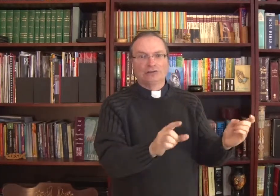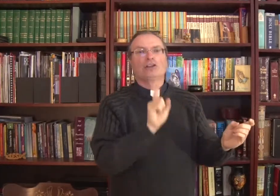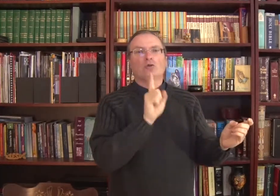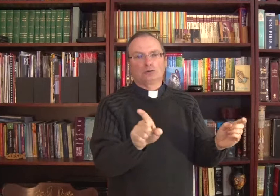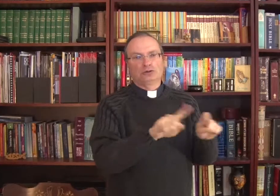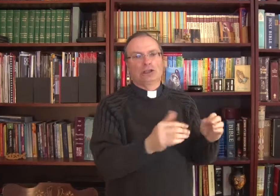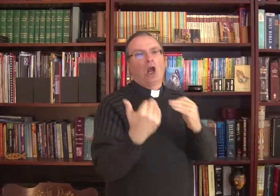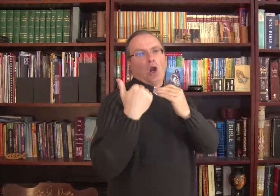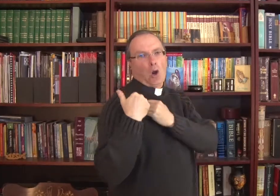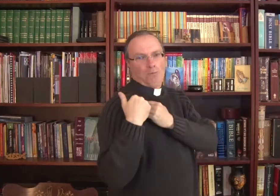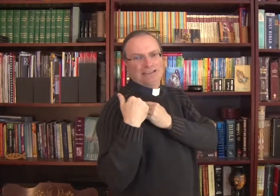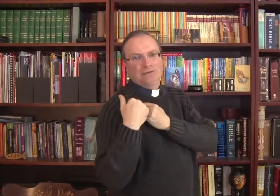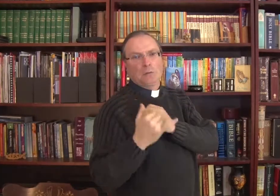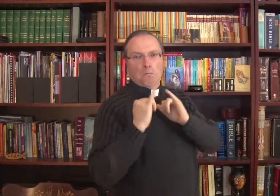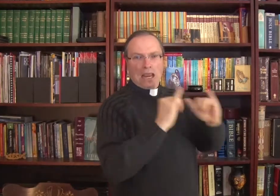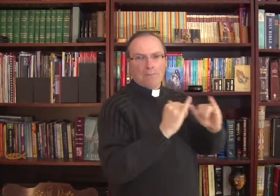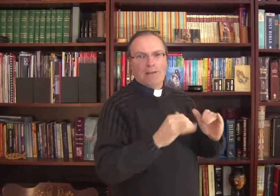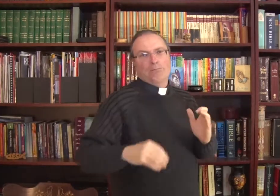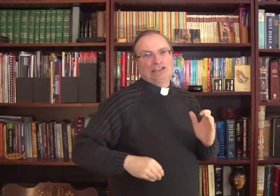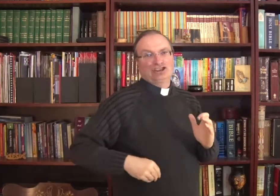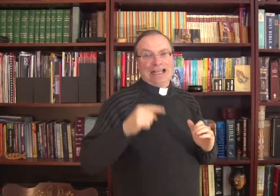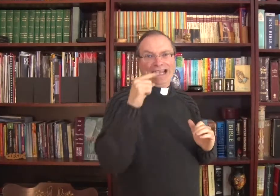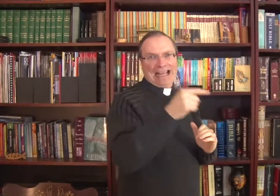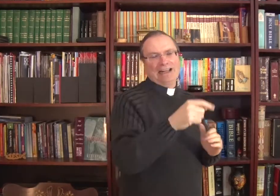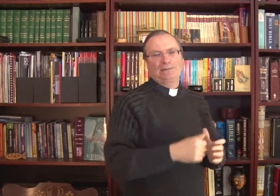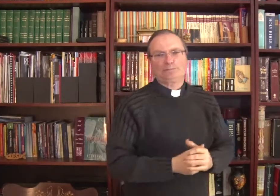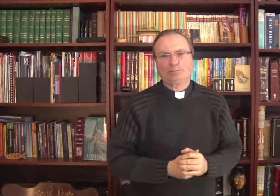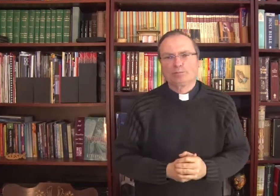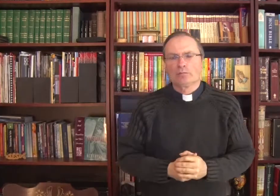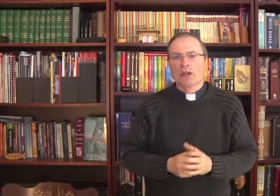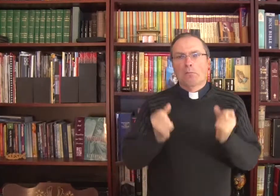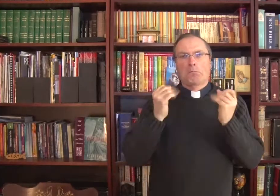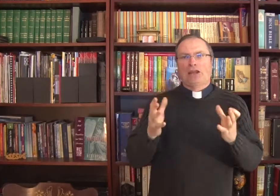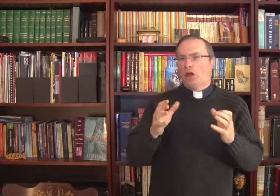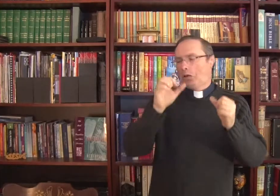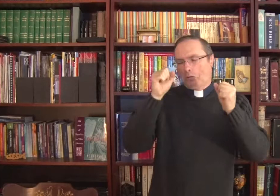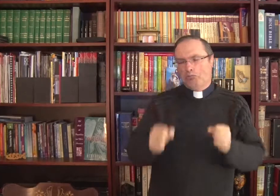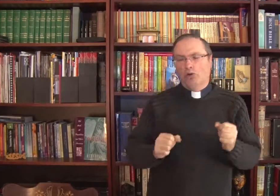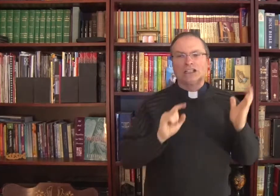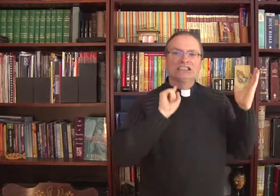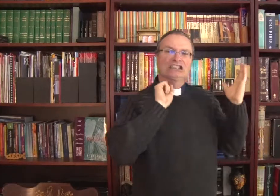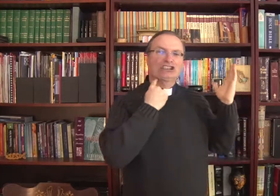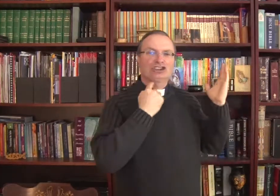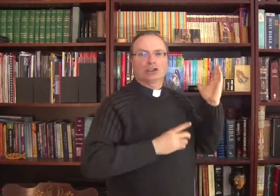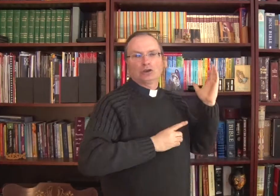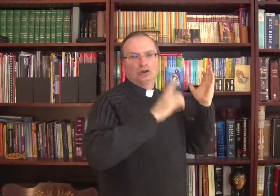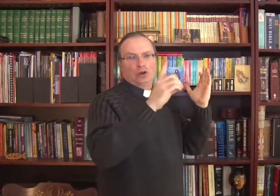tu es aussi complice au même péché qu’elle. Personne ne peut tricher Dieu.